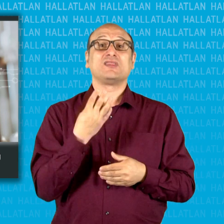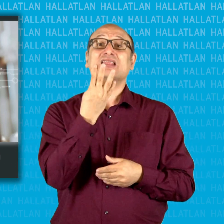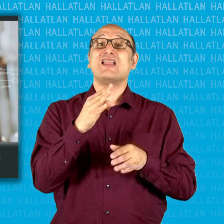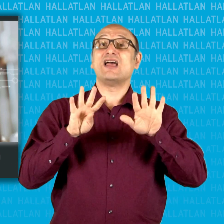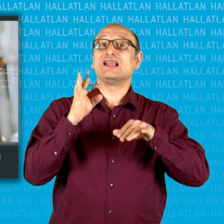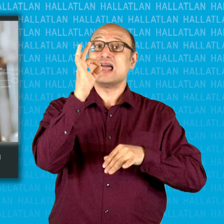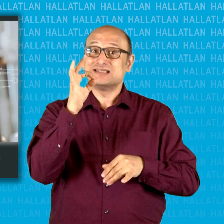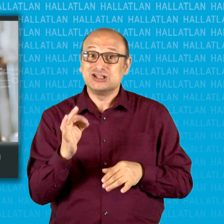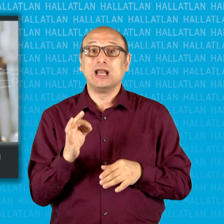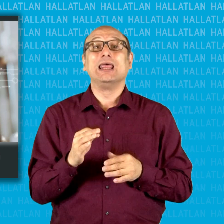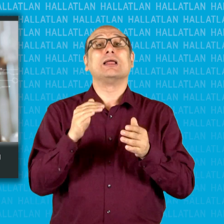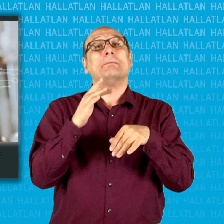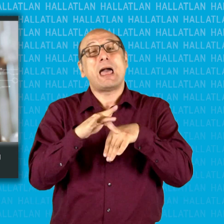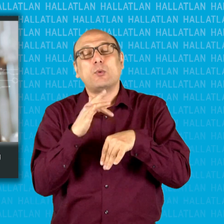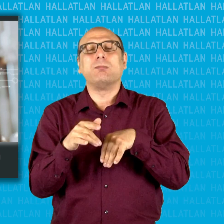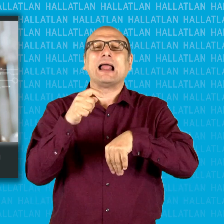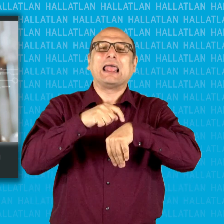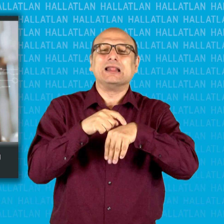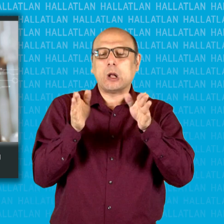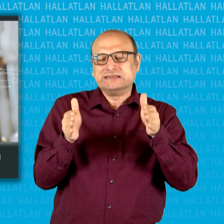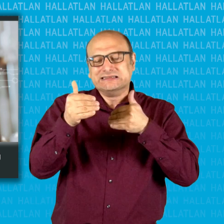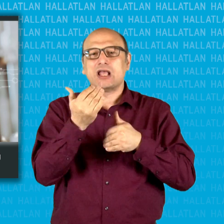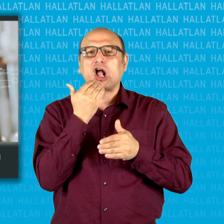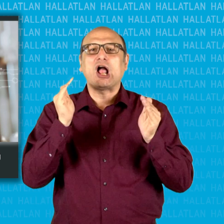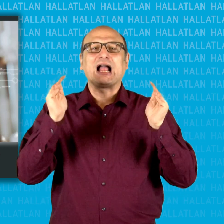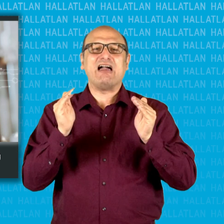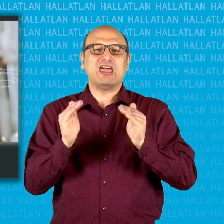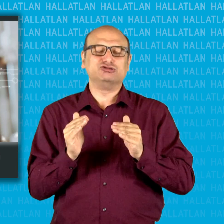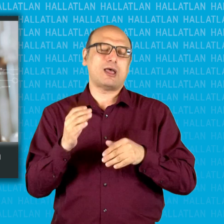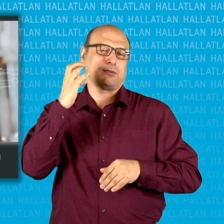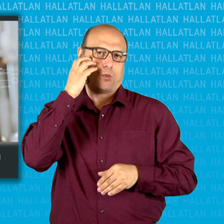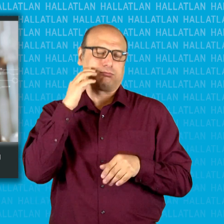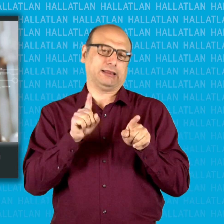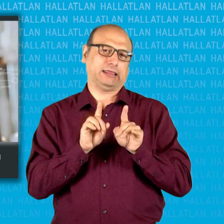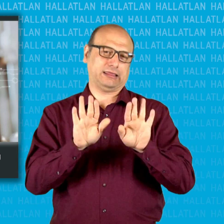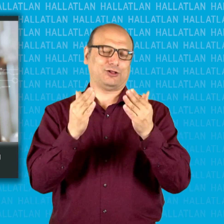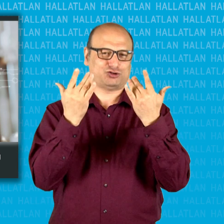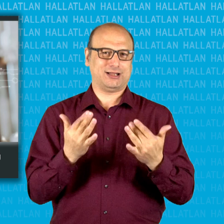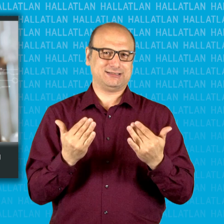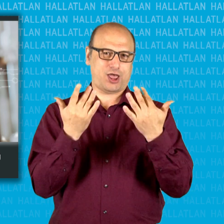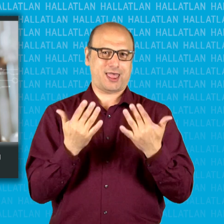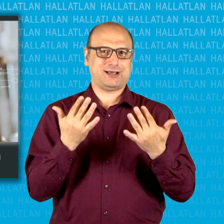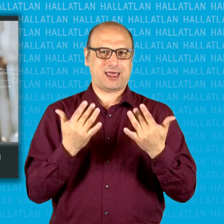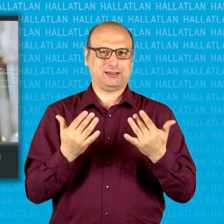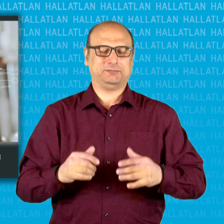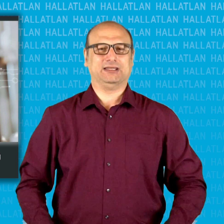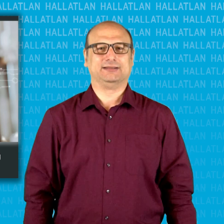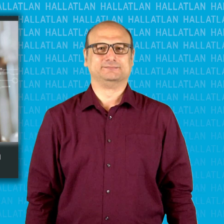49%-uk pedig megpróbál időkorlátot is szabni a mobilozásnak.